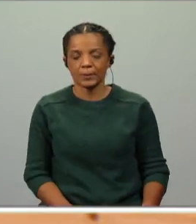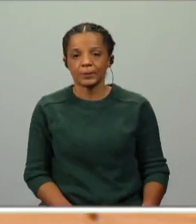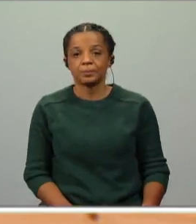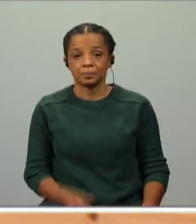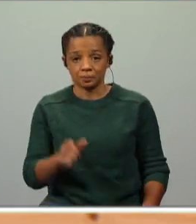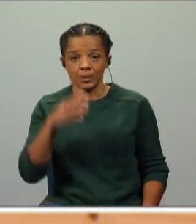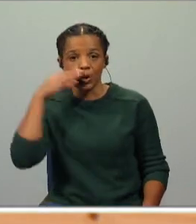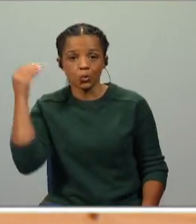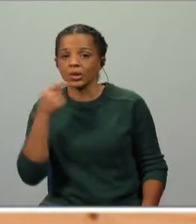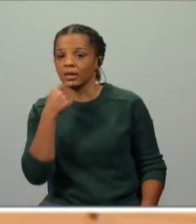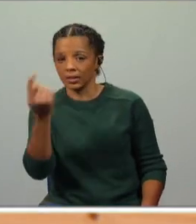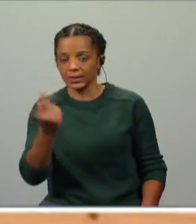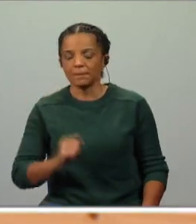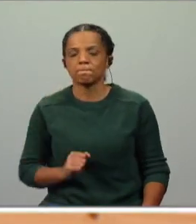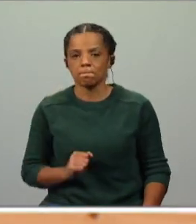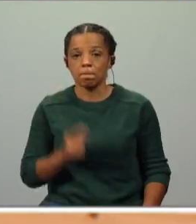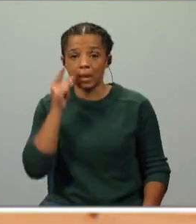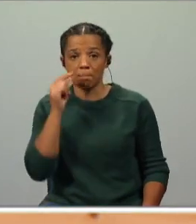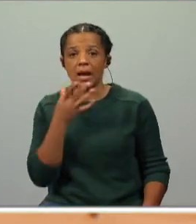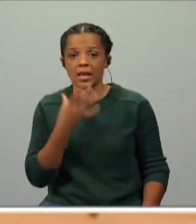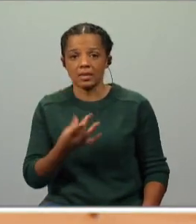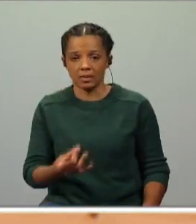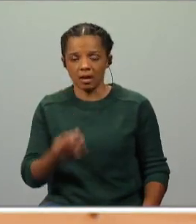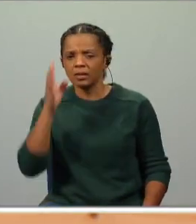Os crescidos dizem que o pai natal, se existisse,